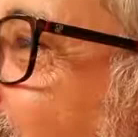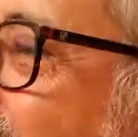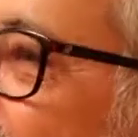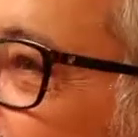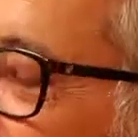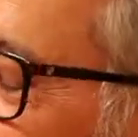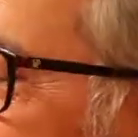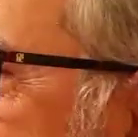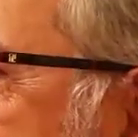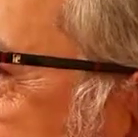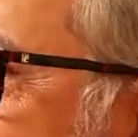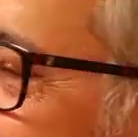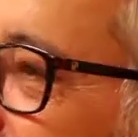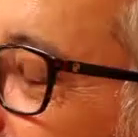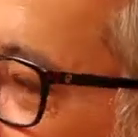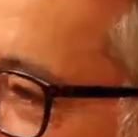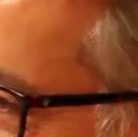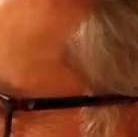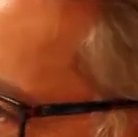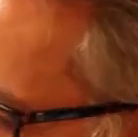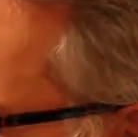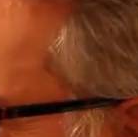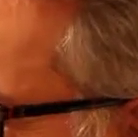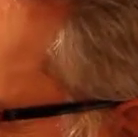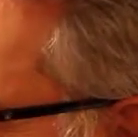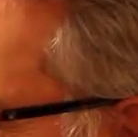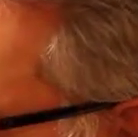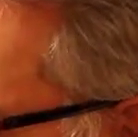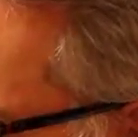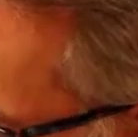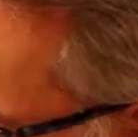No sé cuántos han pasado por la cárcel, creo que son